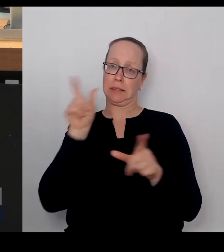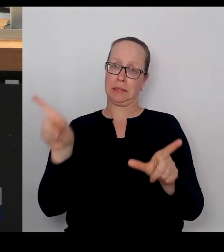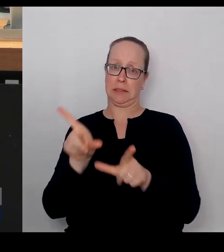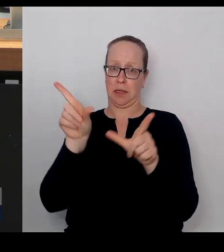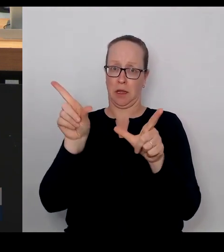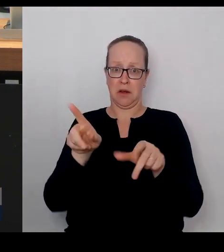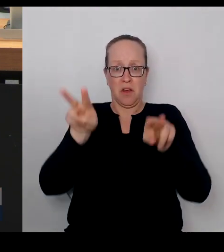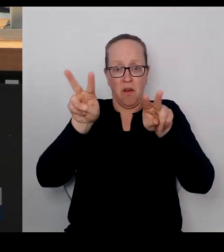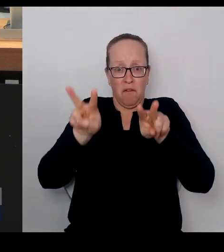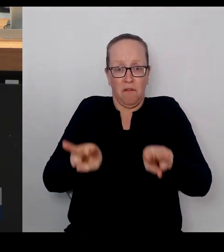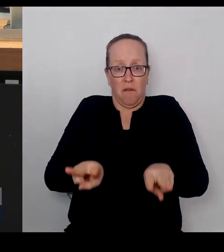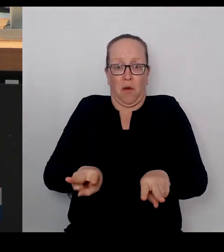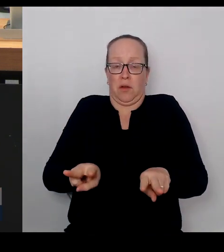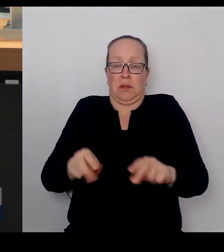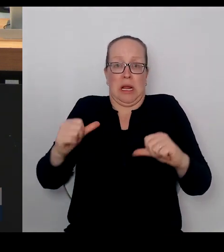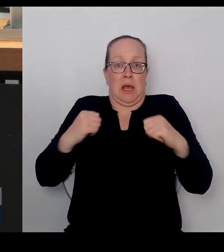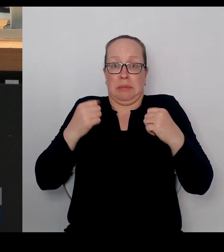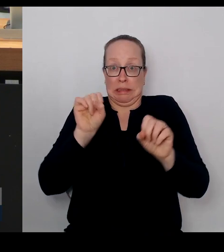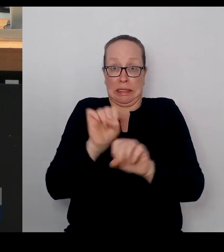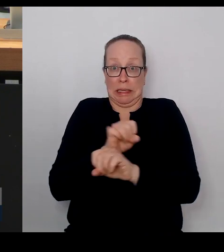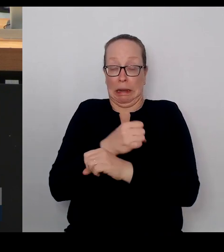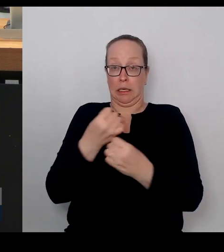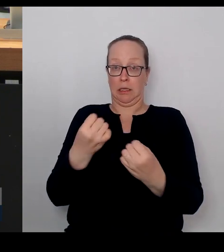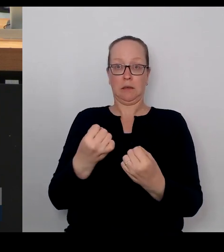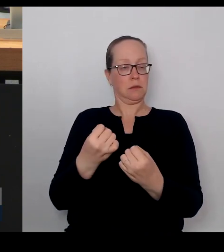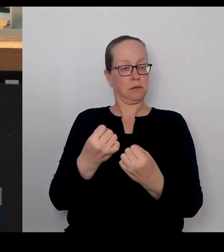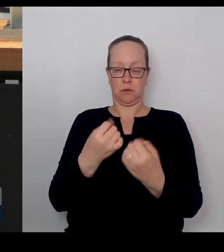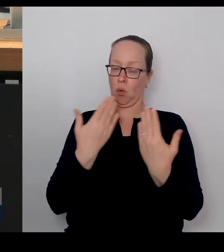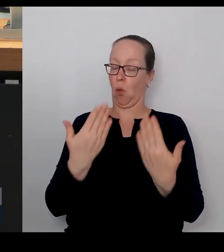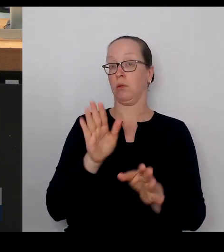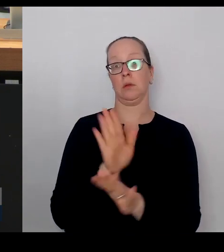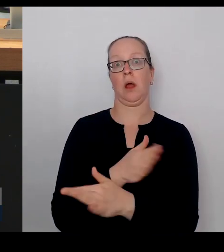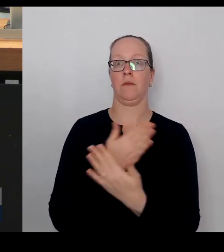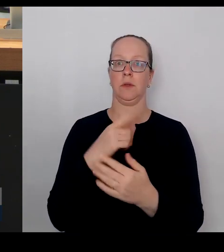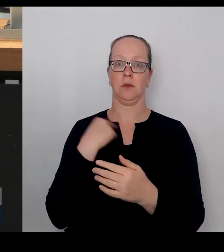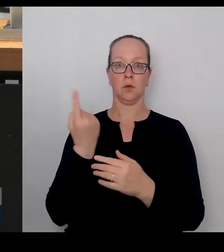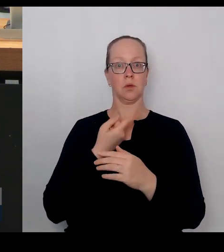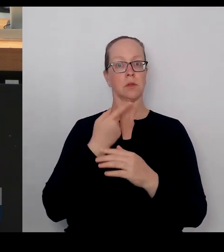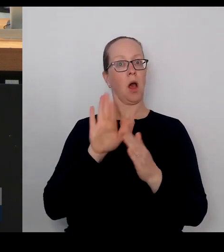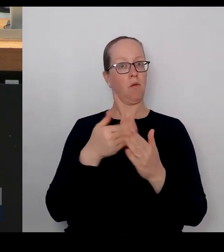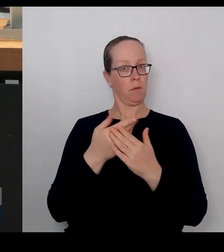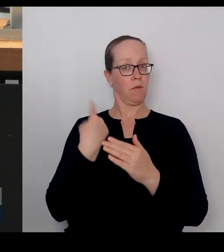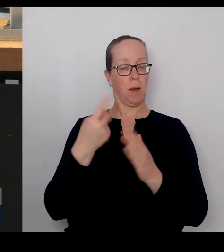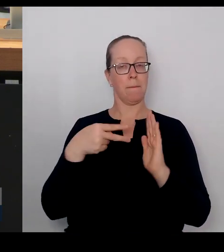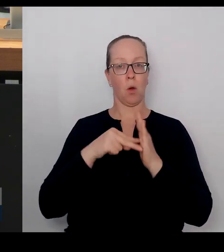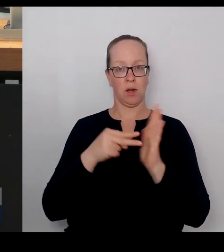dafür zu sorgen, dass Pflegearmut in Berlin kein Platz hat. Das muss ein soziales Versprechen sein, das unsere Stadt gibt.